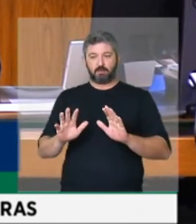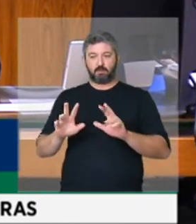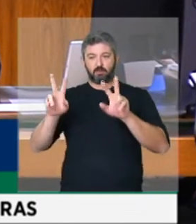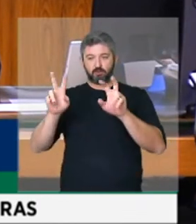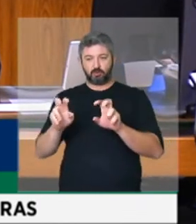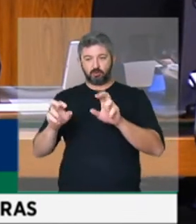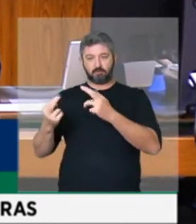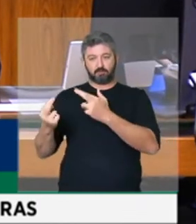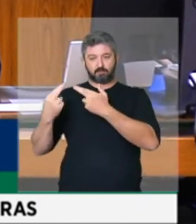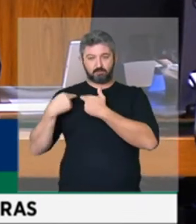RELAÇÃO AO... A PARTE RESPONSÁVEL DA FALA DE VOSSA